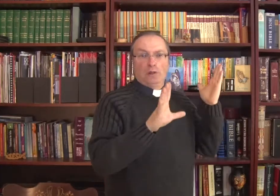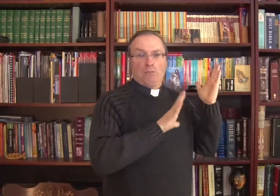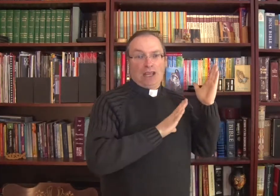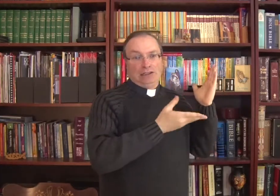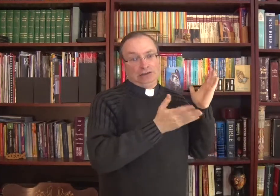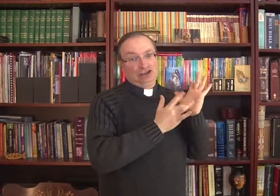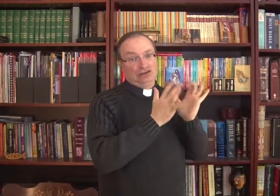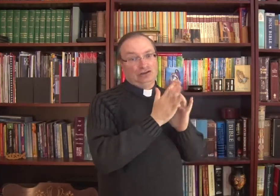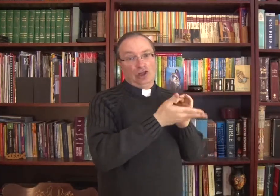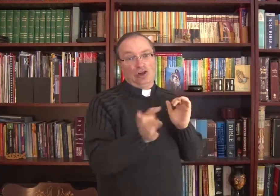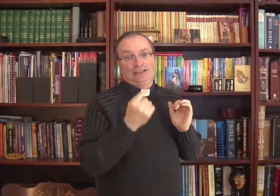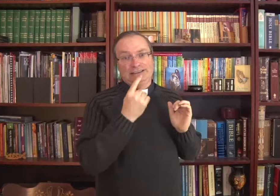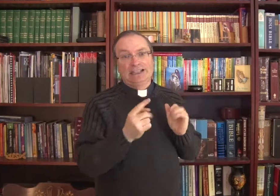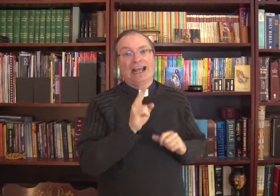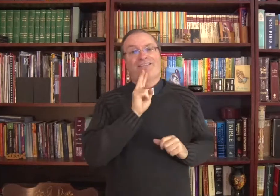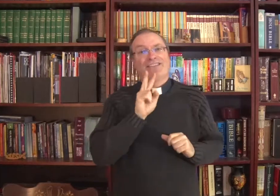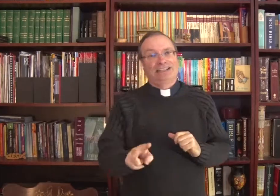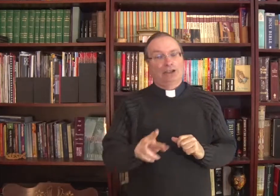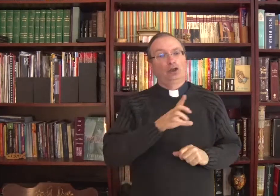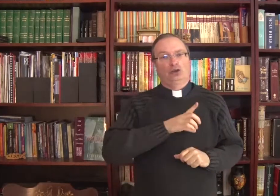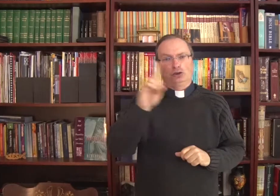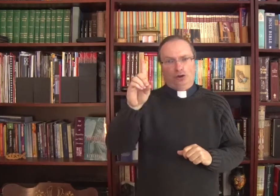mais Jésus leur dit la vérité de Dieu;